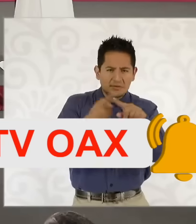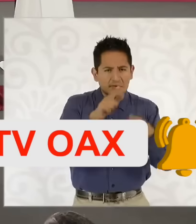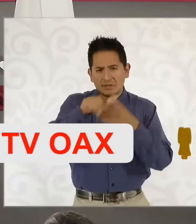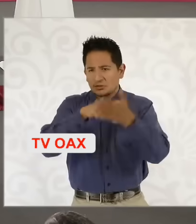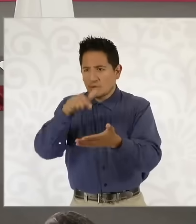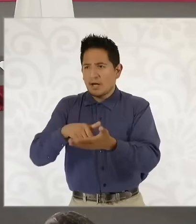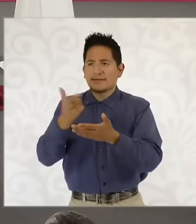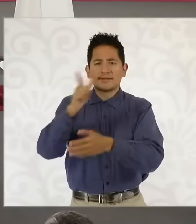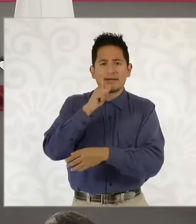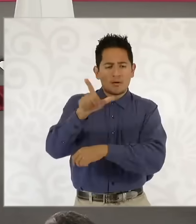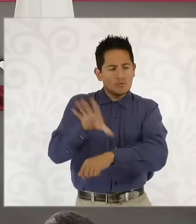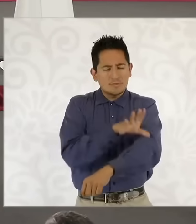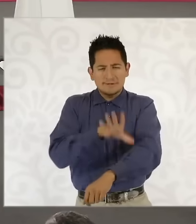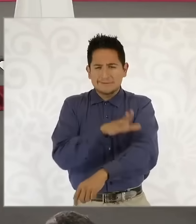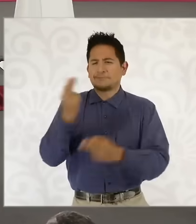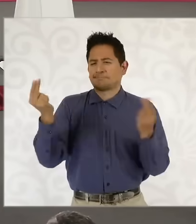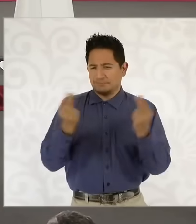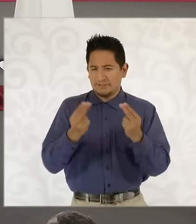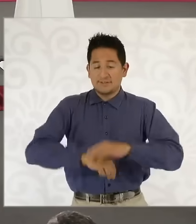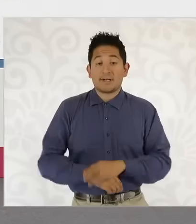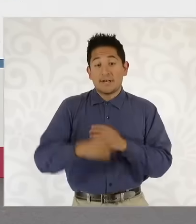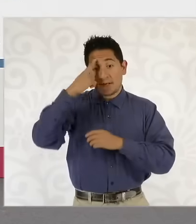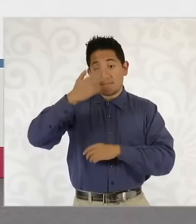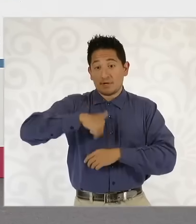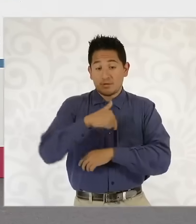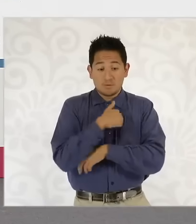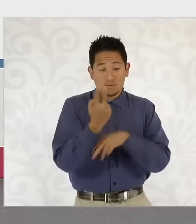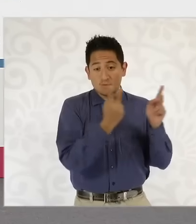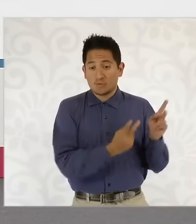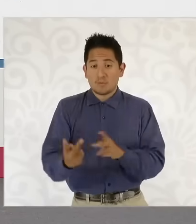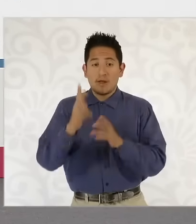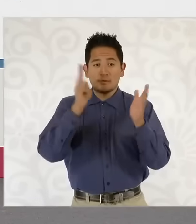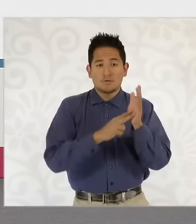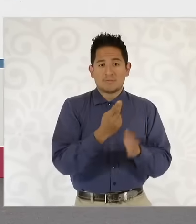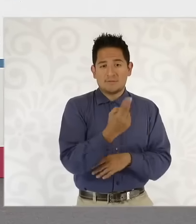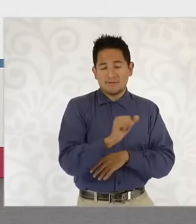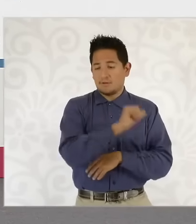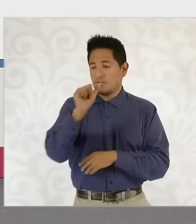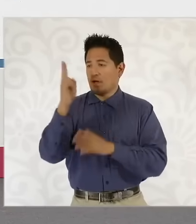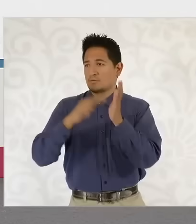por favor. En el plan de expansión que tenemos eh del 2025 al 2030, estamos hablando de una